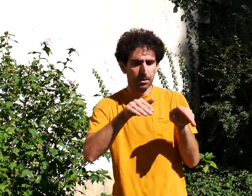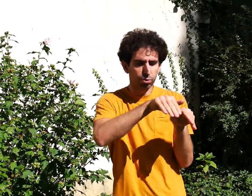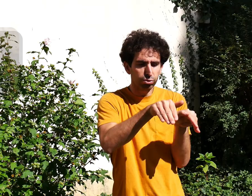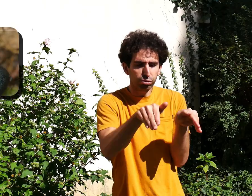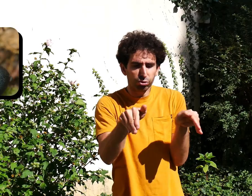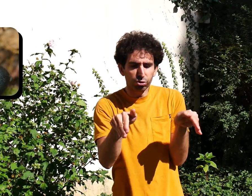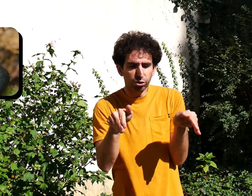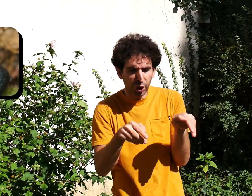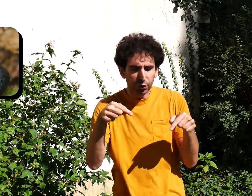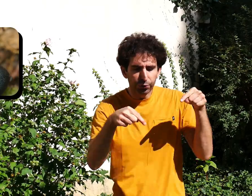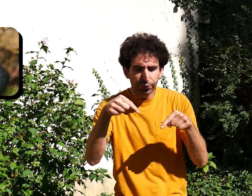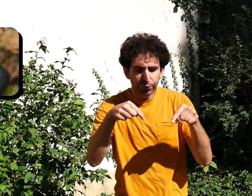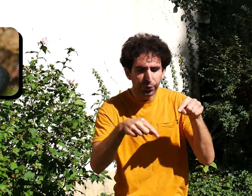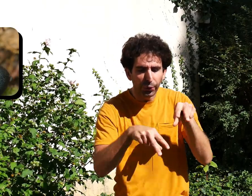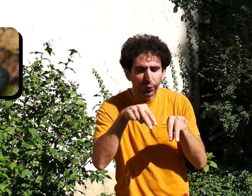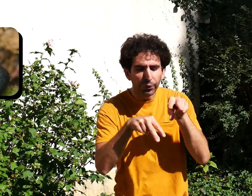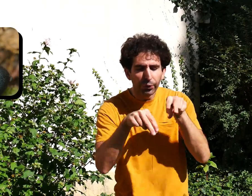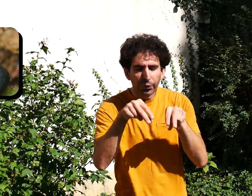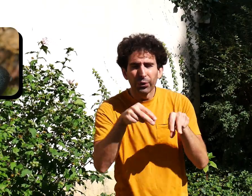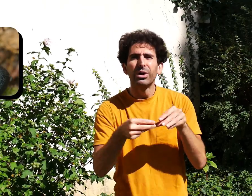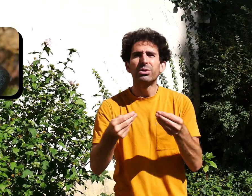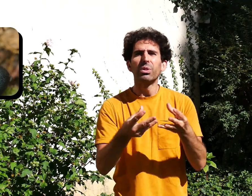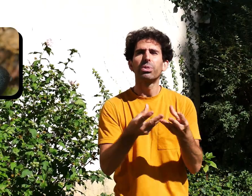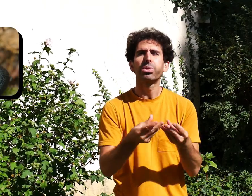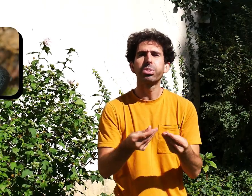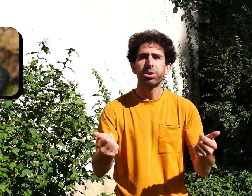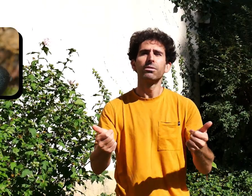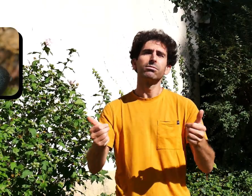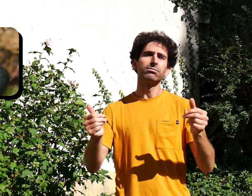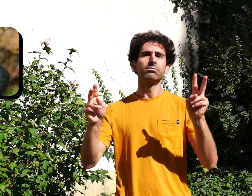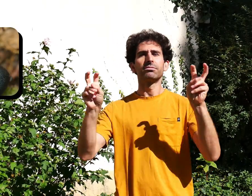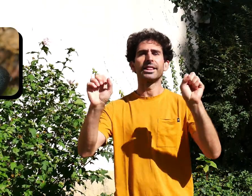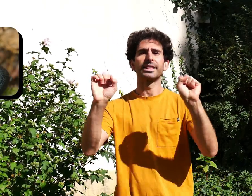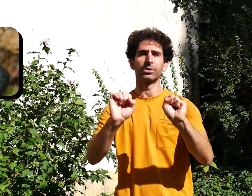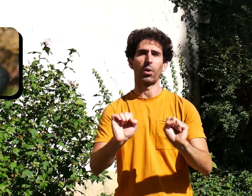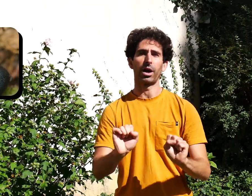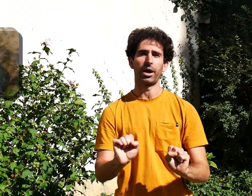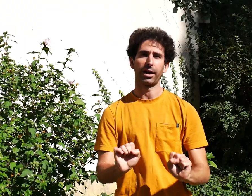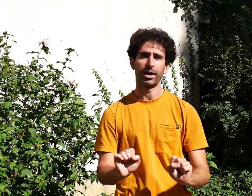Les insectes s'entassent dessus pour le piquer et se nourrir. L'animal disparaît progressivement sous l'effet du "ménage".